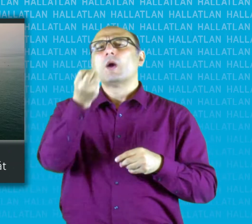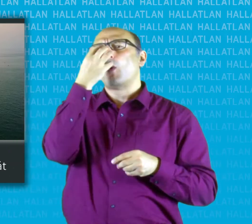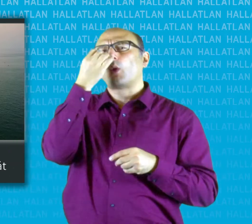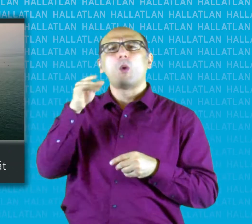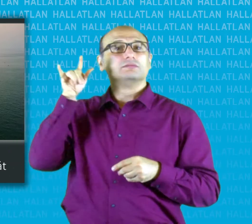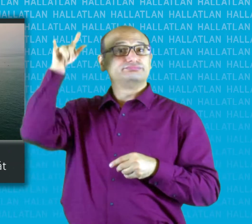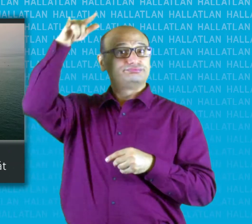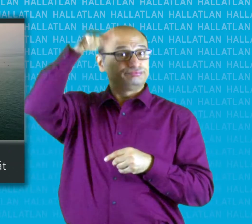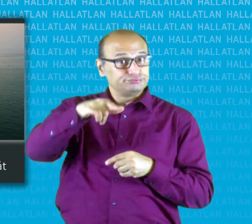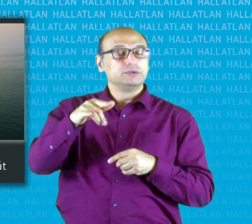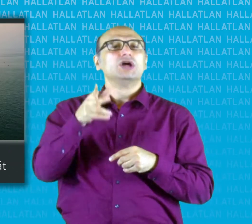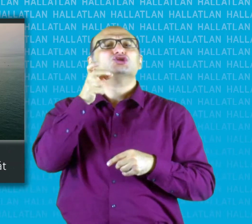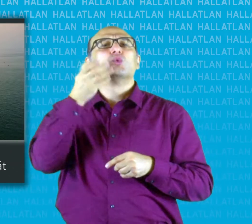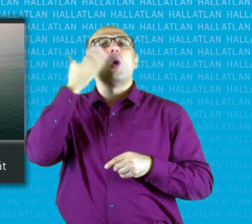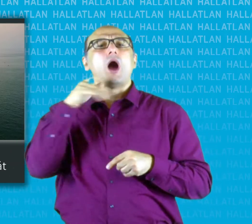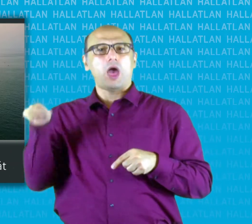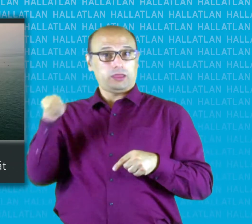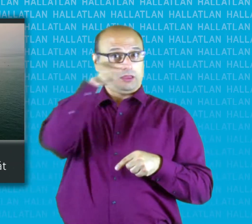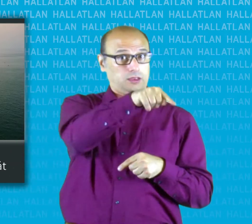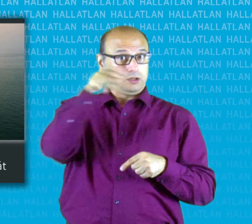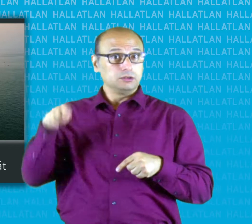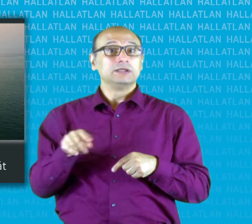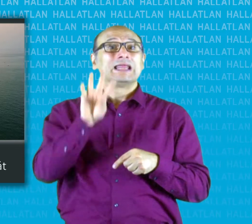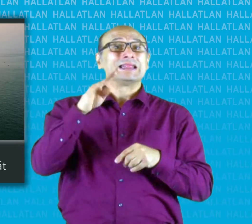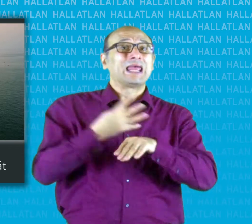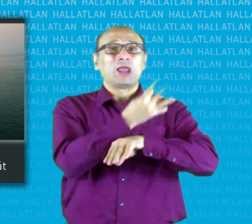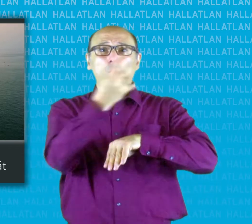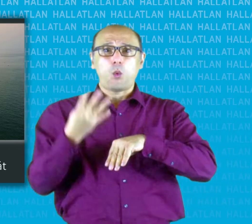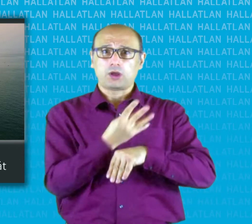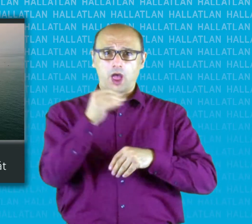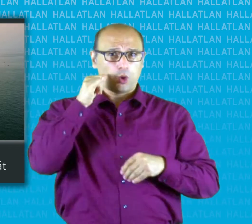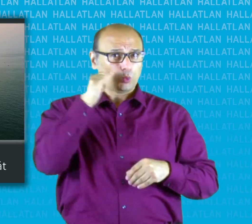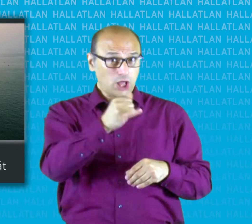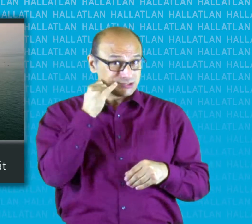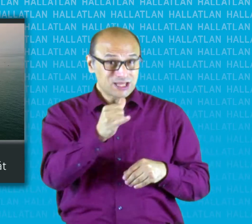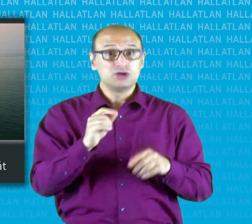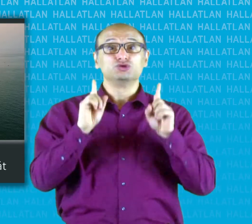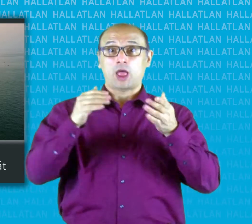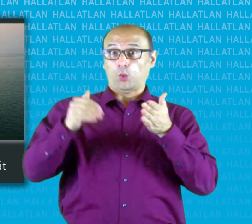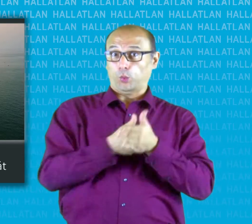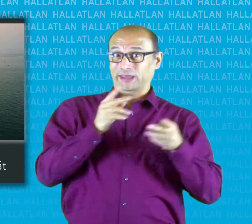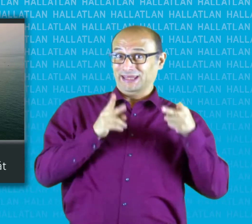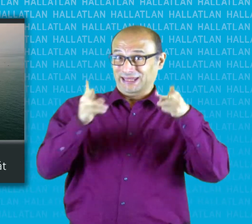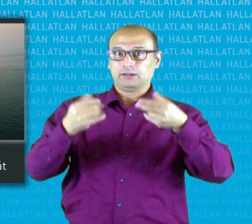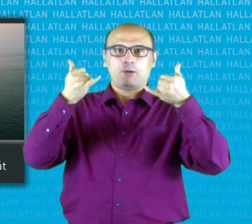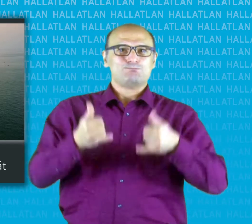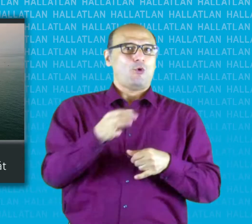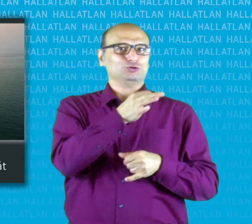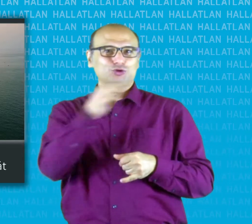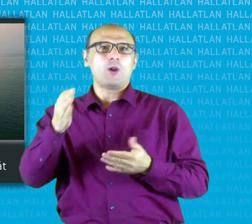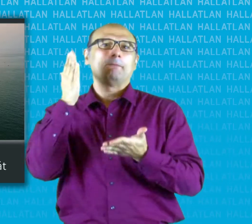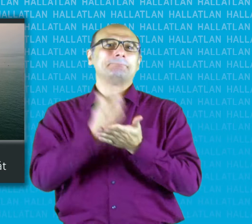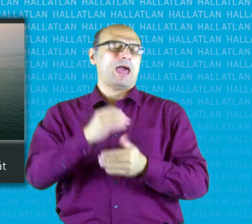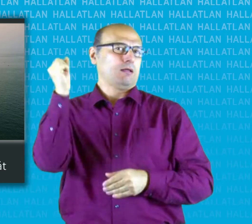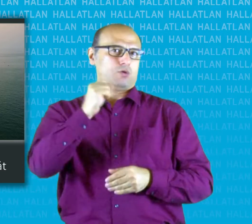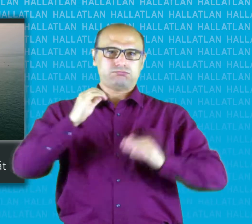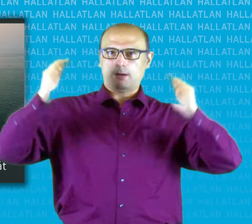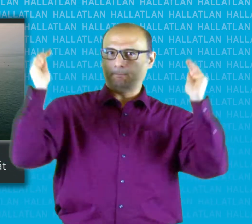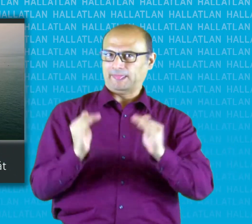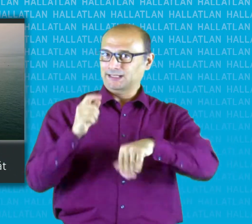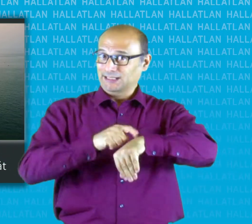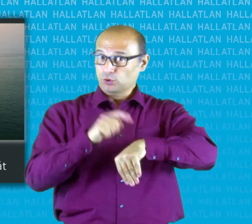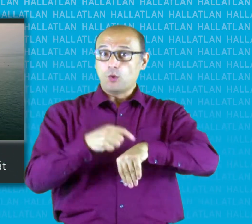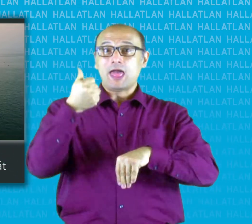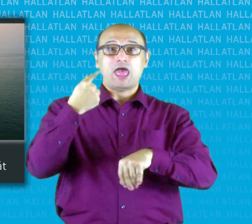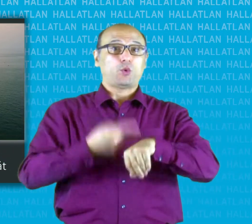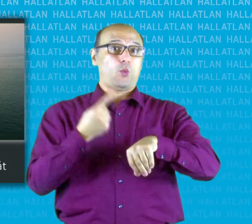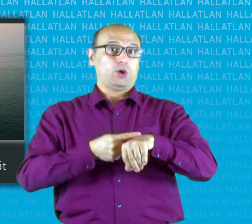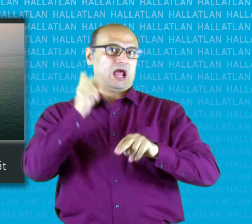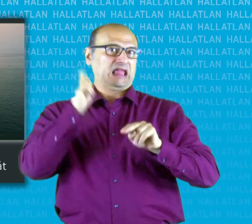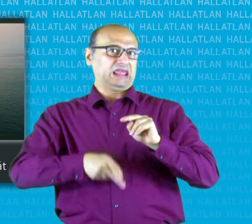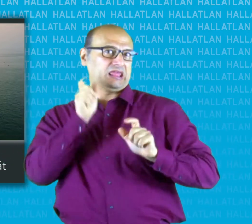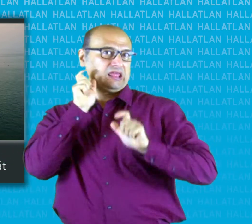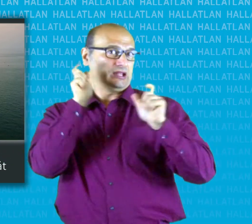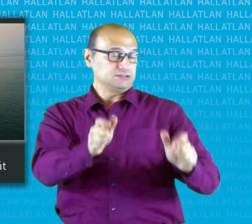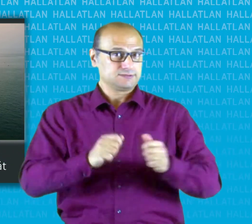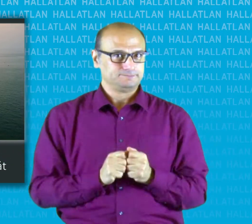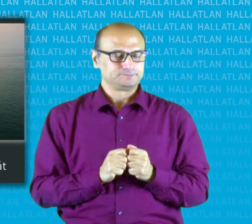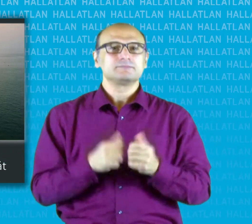mert eddig a hongkongi repülőtér és Csuhaj között négy órába telt az út.